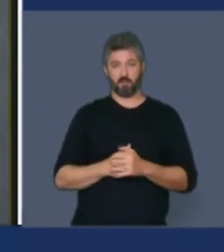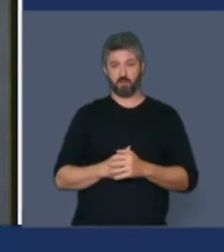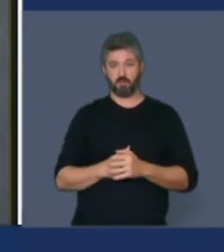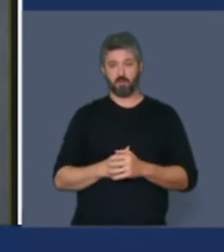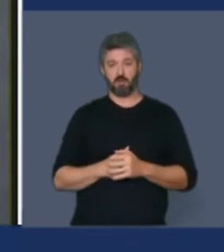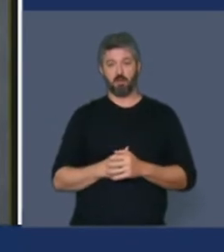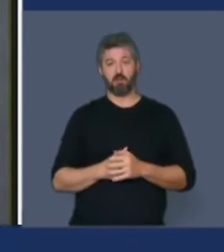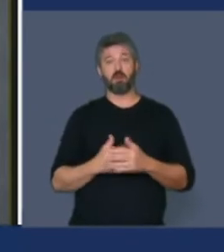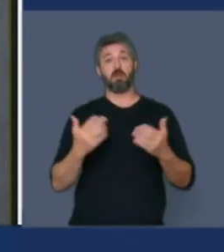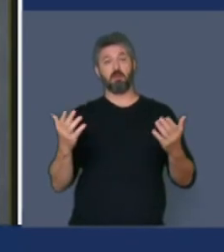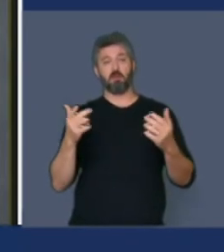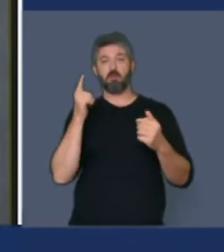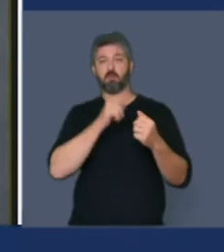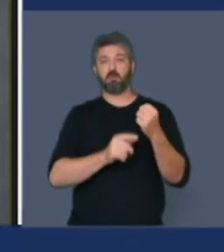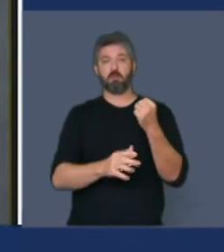VINCULADO AO SUS E ASSIM GARANTIR JUSTIÇA AO SEU